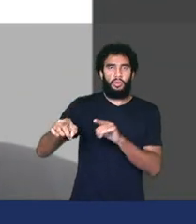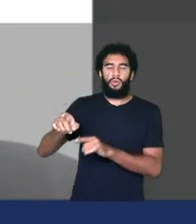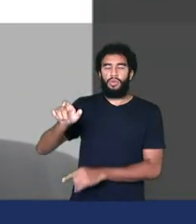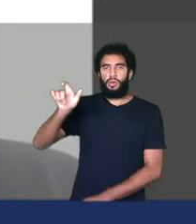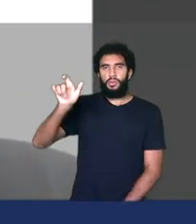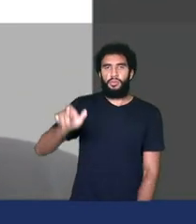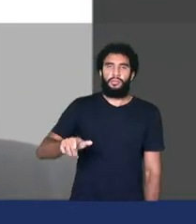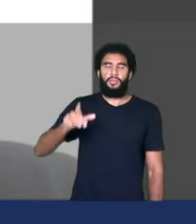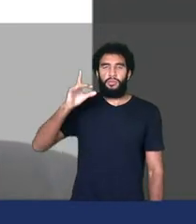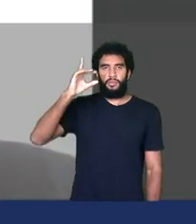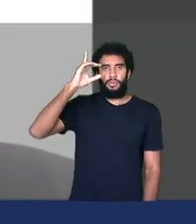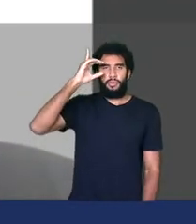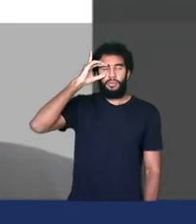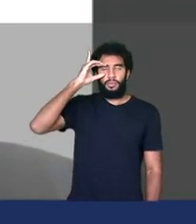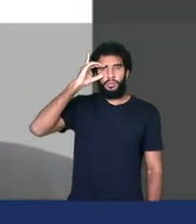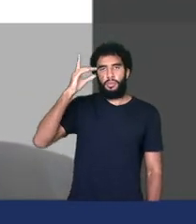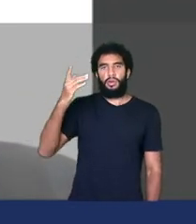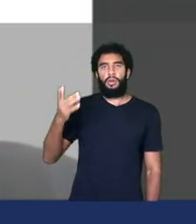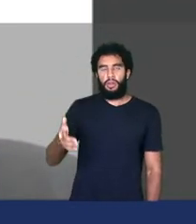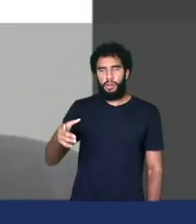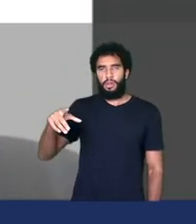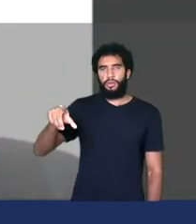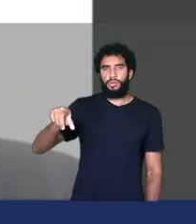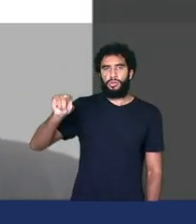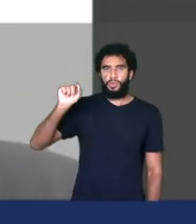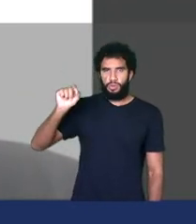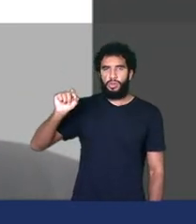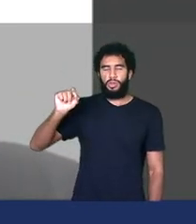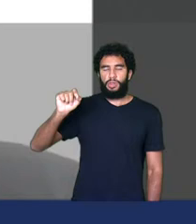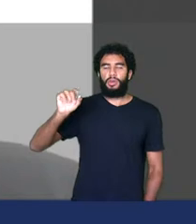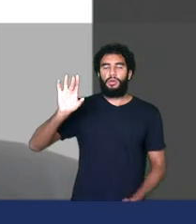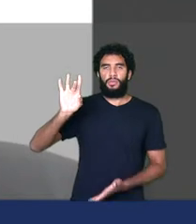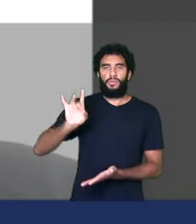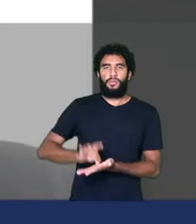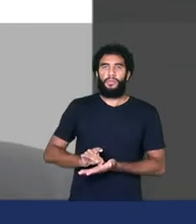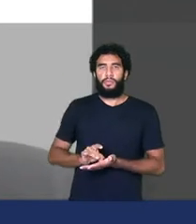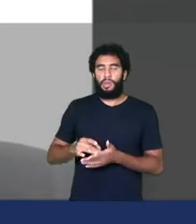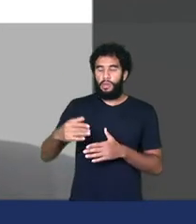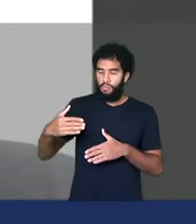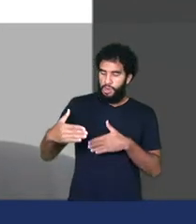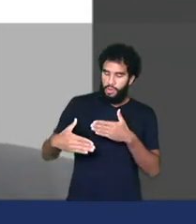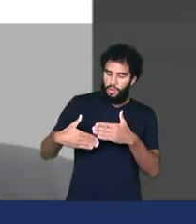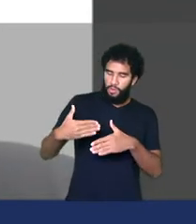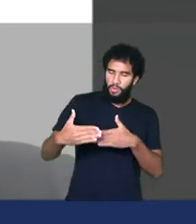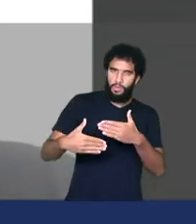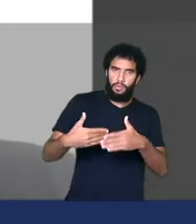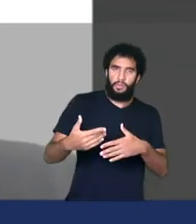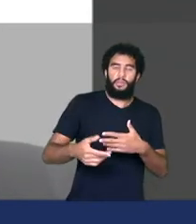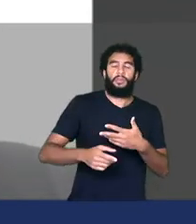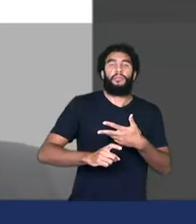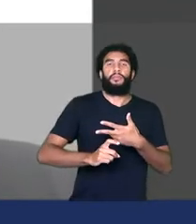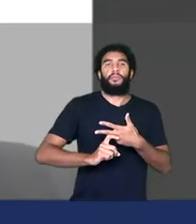DO NOSSO PAÍS SENTE O GOLPE POR TEMER CONTRA PRESIDENTE DILMA, NOSSA PRESIDENTA ELEITA, LEGÍTIMA, DE LÁ PARA CÁ O EXECUTIVO PASSOU A SER